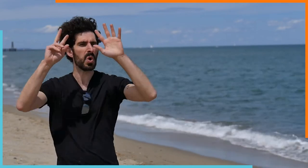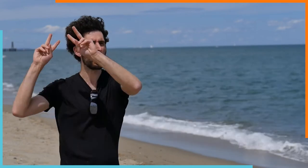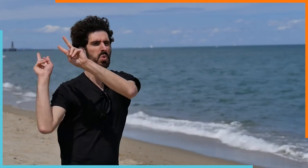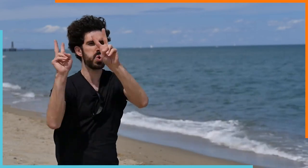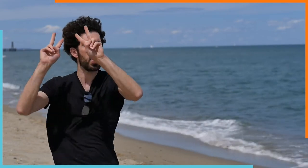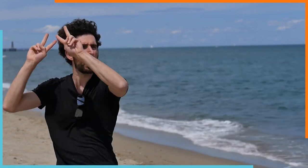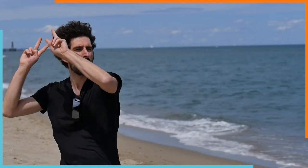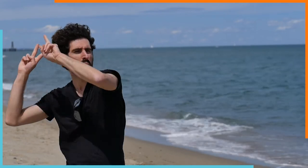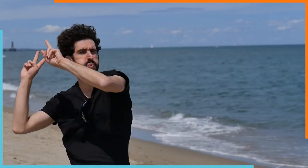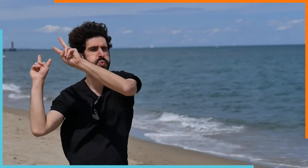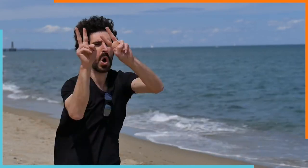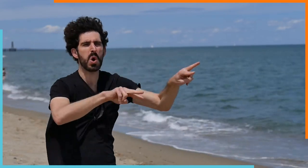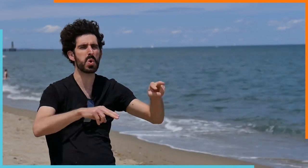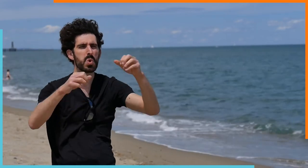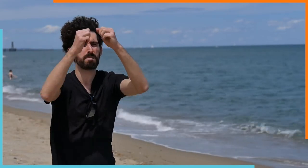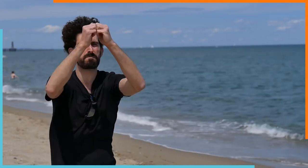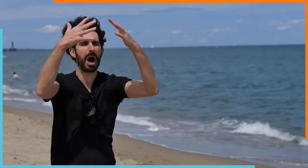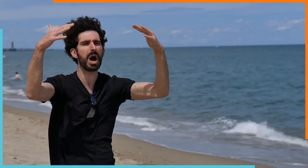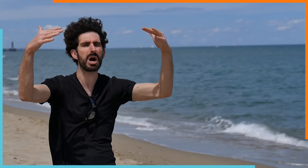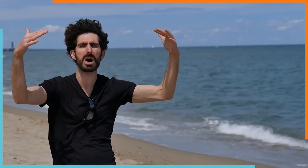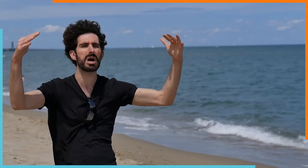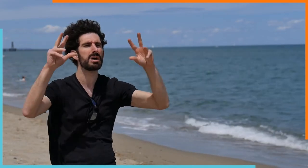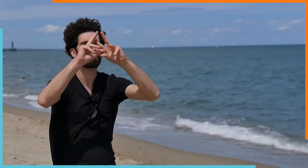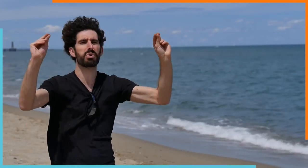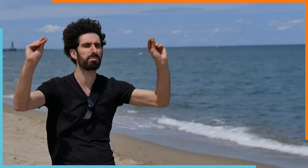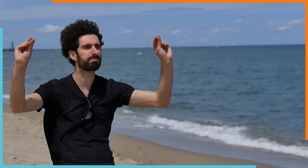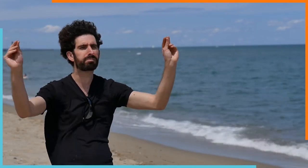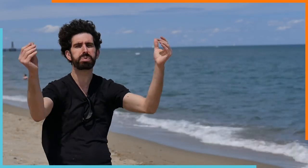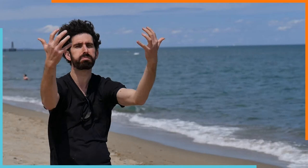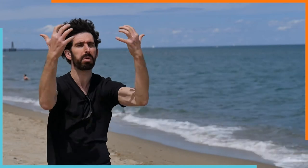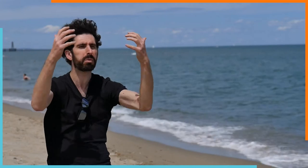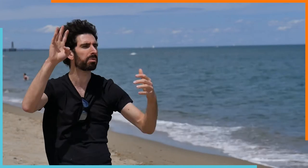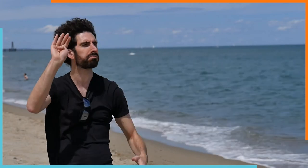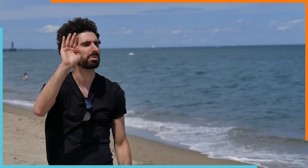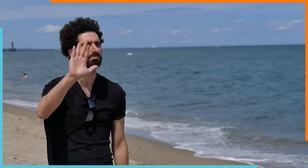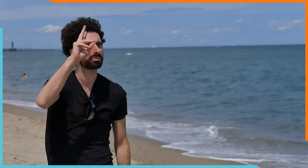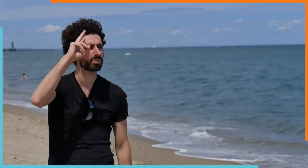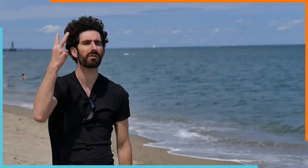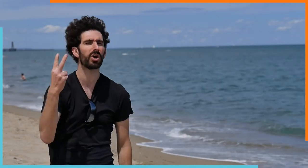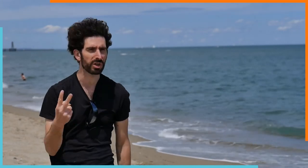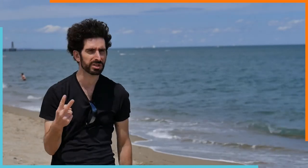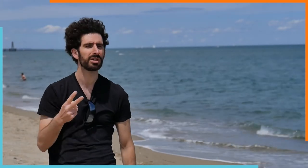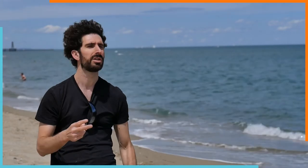sont chassés par le Mistral. Le ciel devient propre, d'un bleu éclatant typique de la Provence.